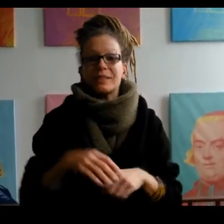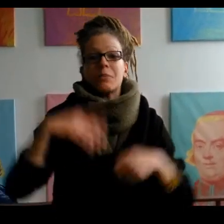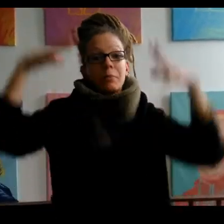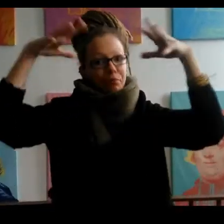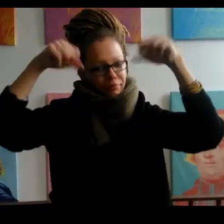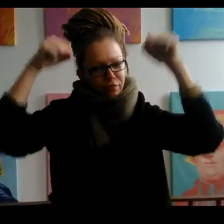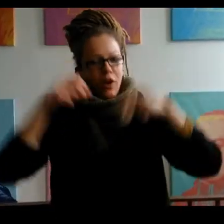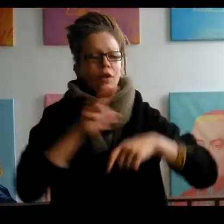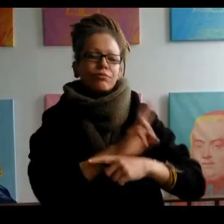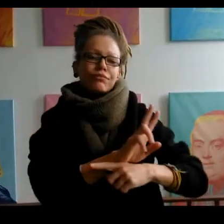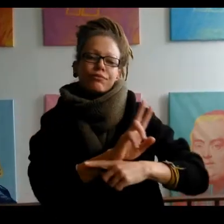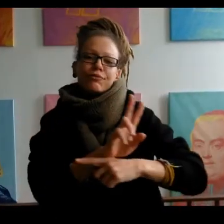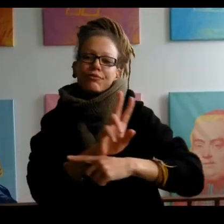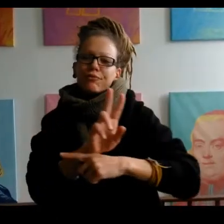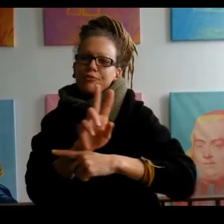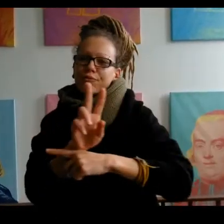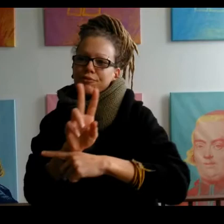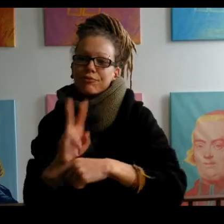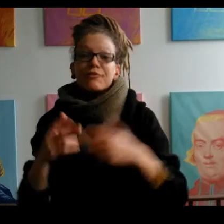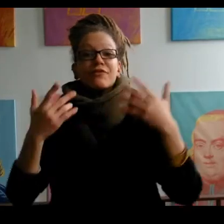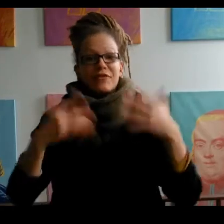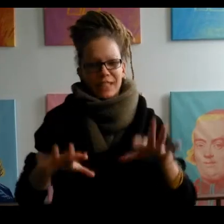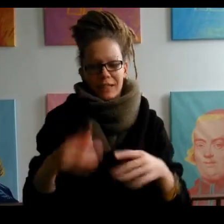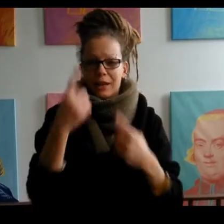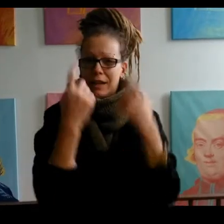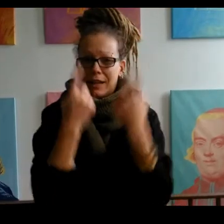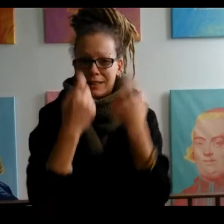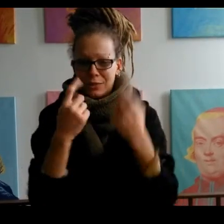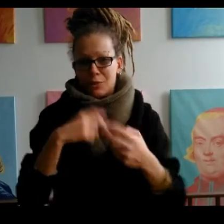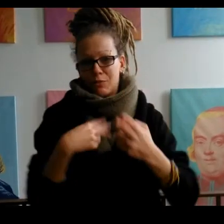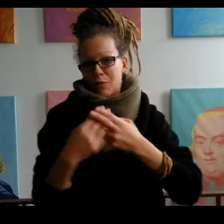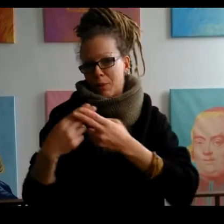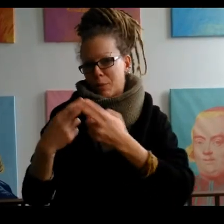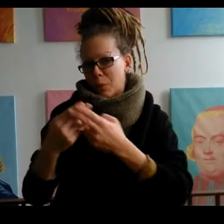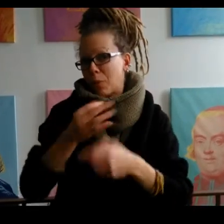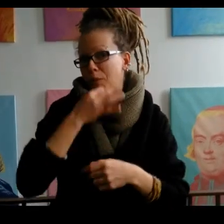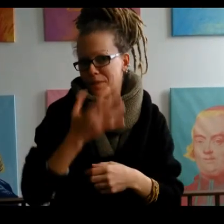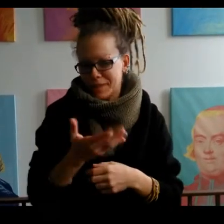Deuxièmement, les lumières s'éteignent et nous regarderons le film. Profitez de votre présence pour la séance questions/réponses.